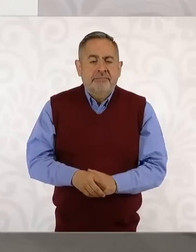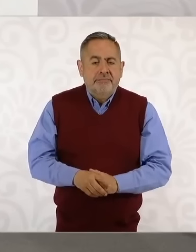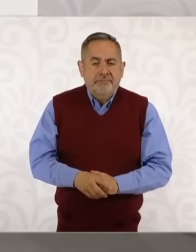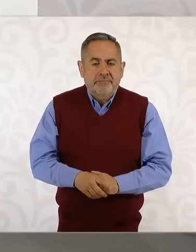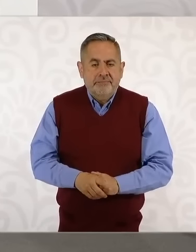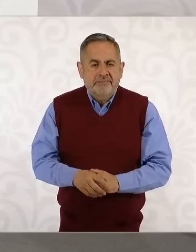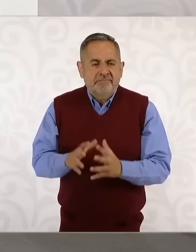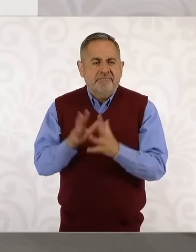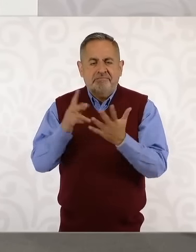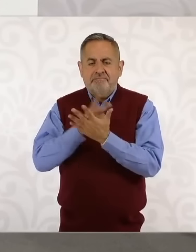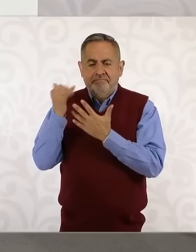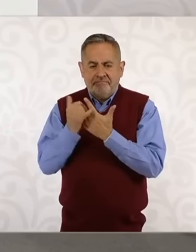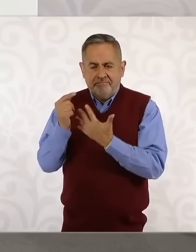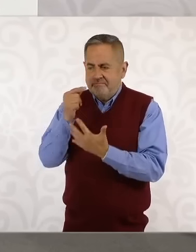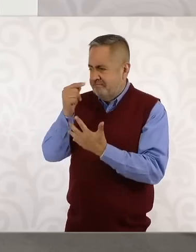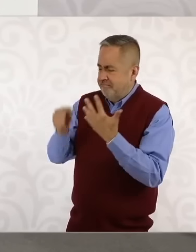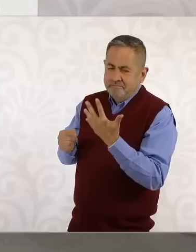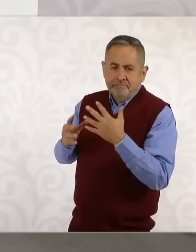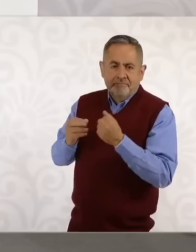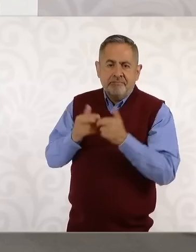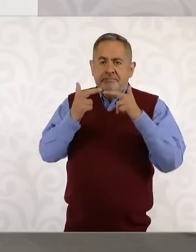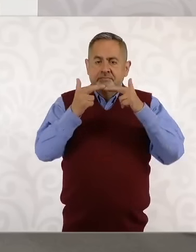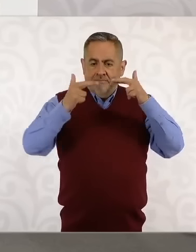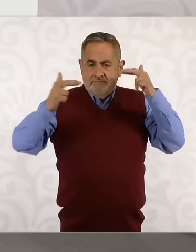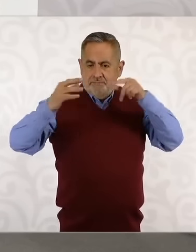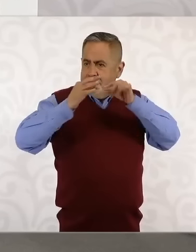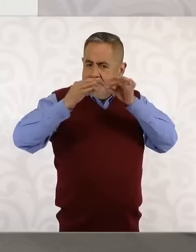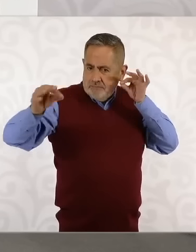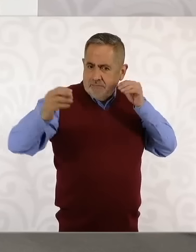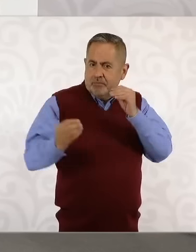Son varios proyectos porque son líneas de transmisión, nuevas líneas de transmisión,